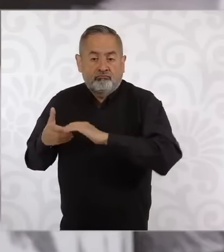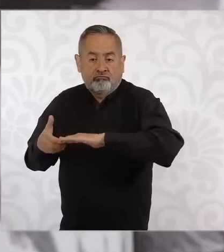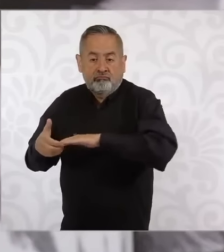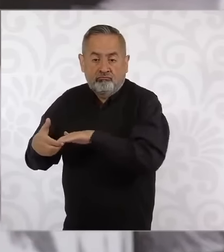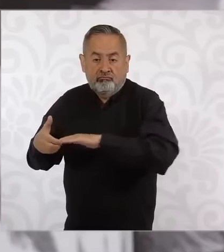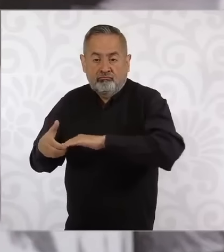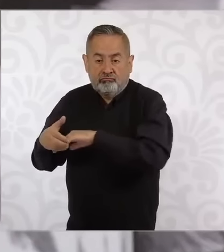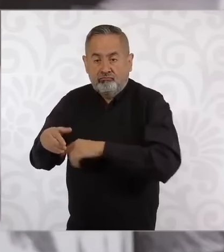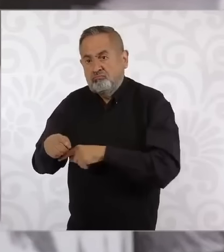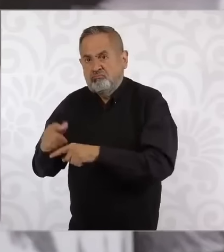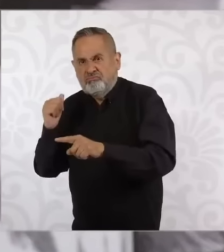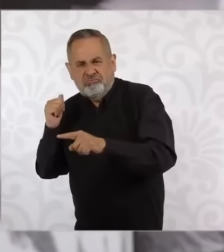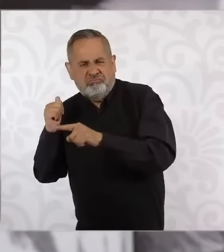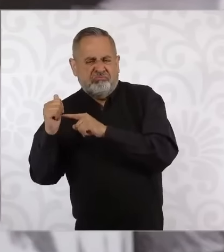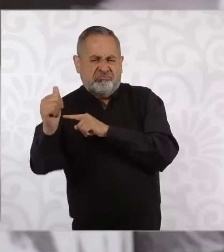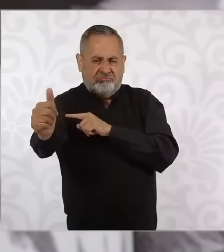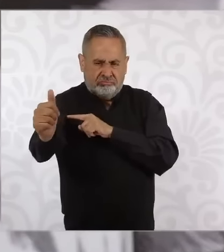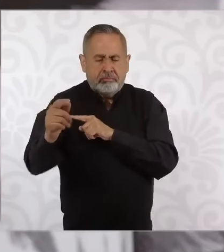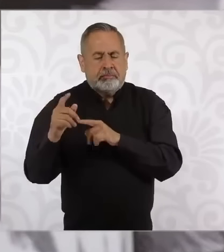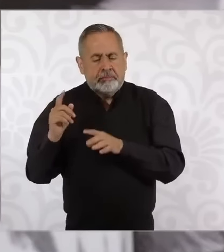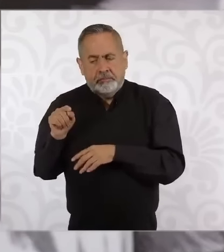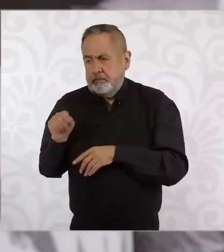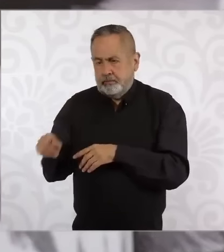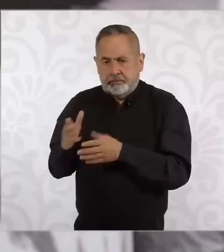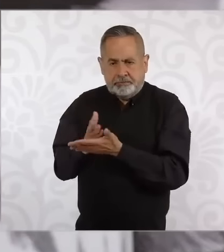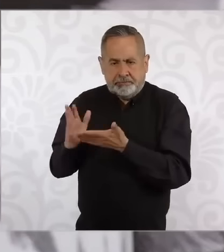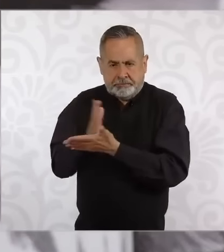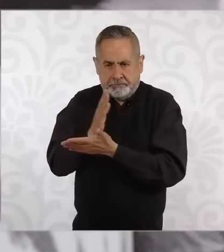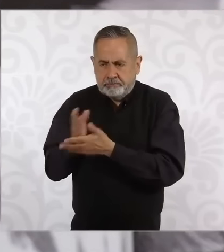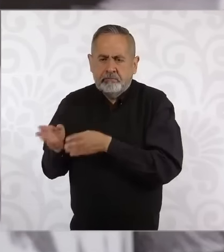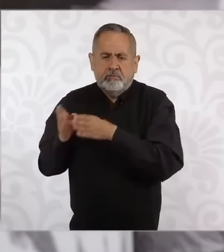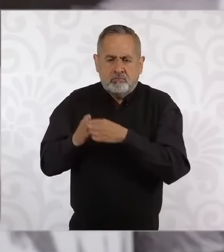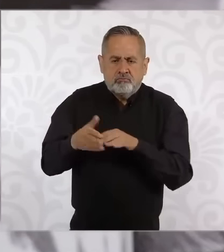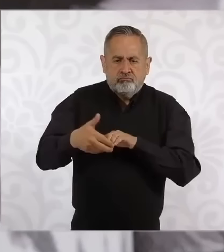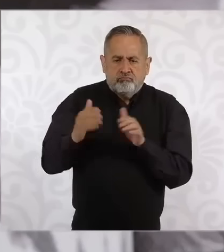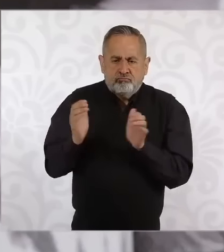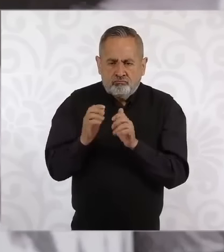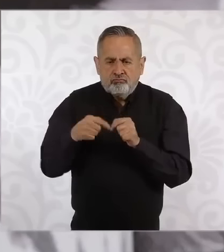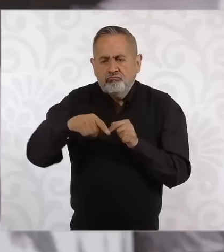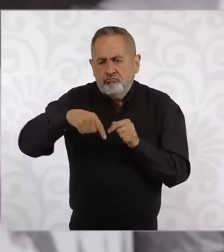con los de largo itinerario para poder eh poder diferenciar entre ellos y vamos a mejorar eh toda